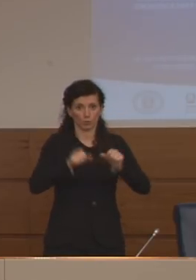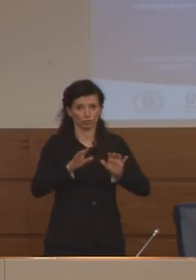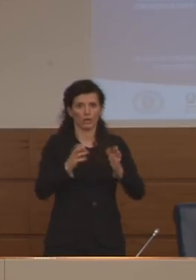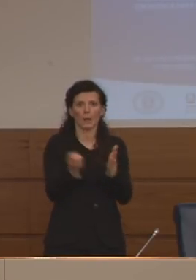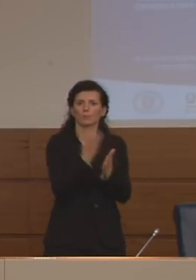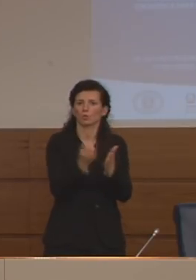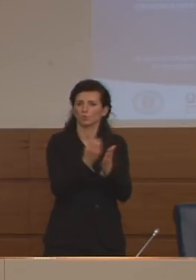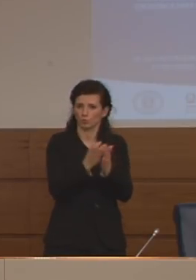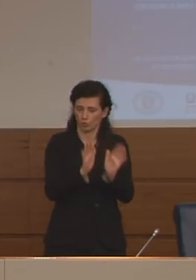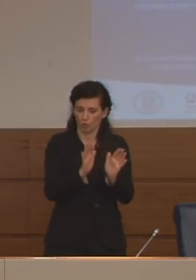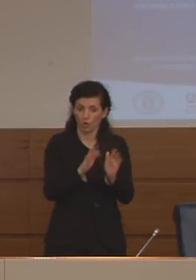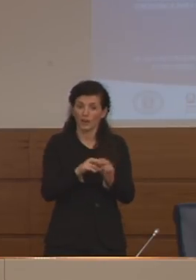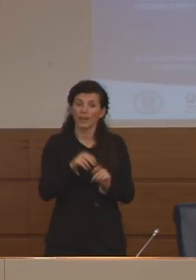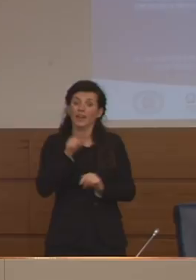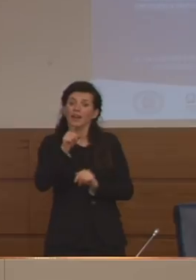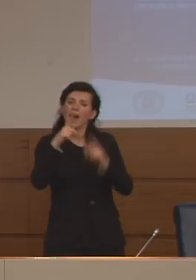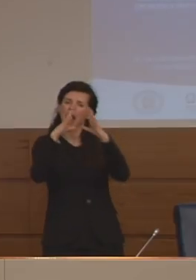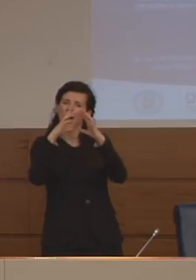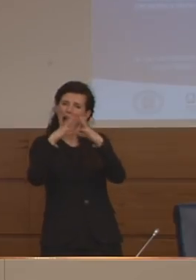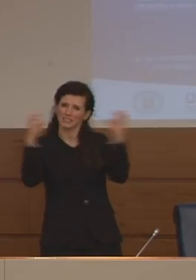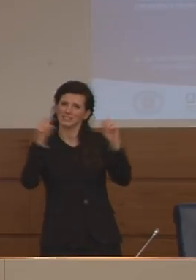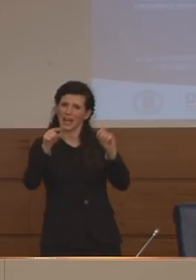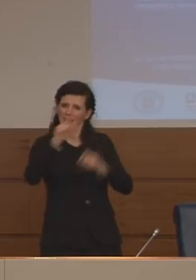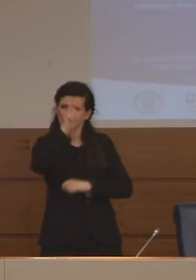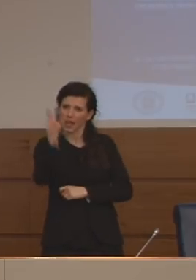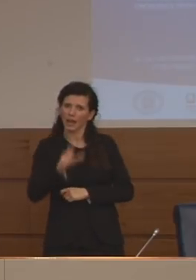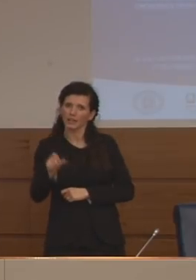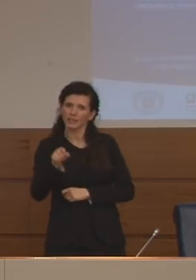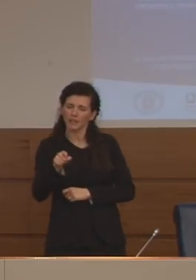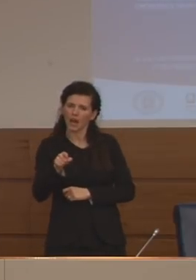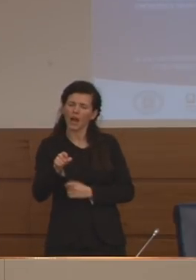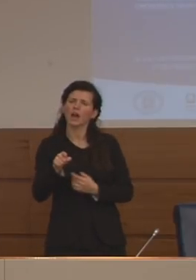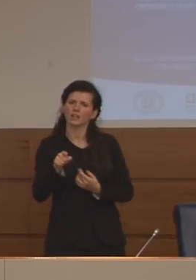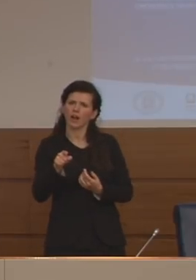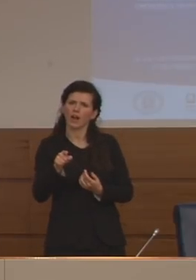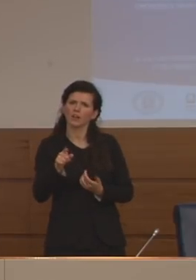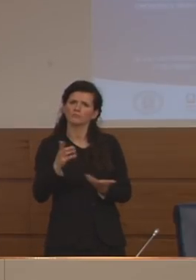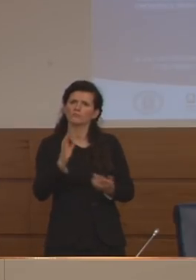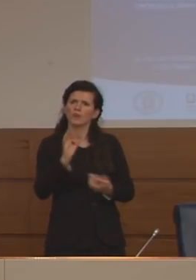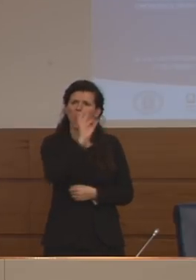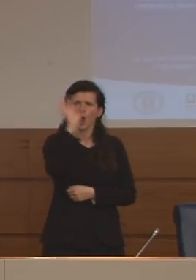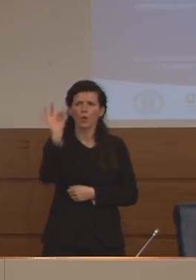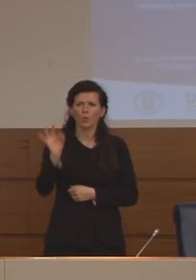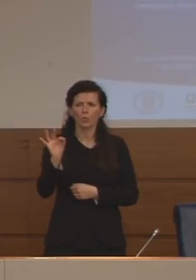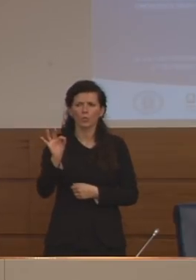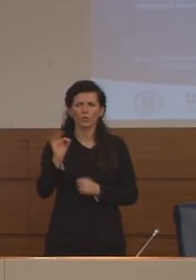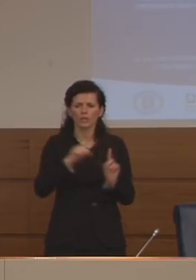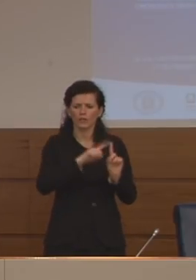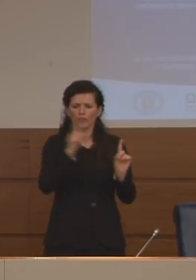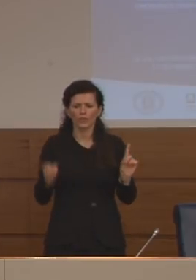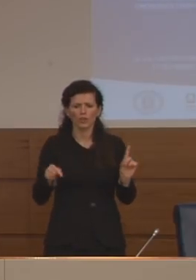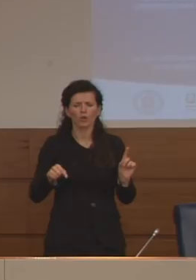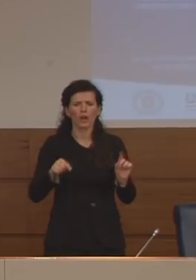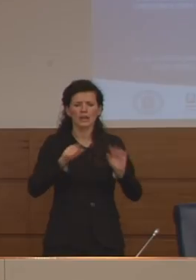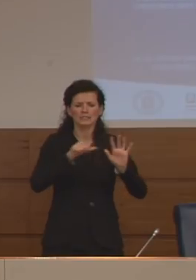aziende che in qualche modo, in alcuni casi, ad oggi circa 79 di loro sono